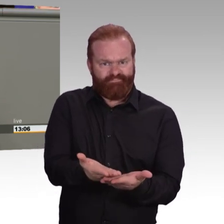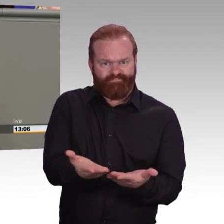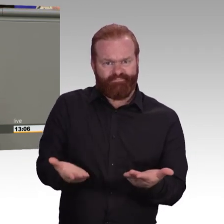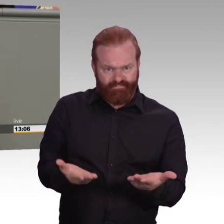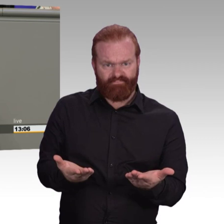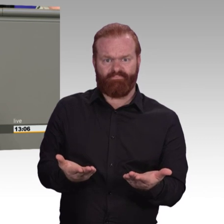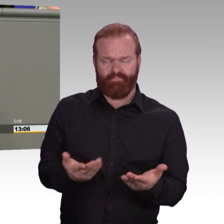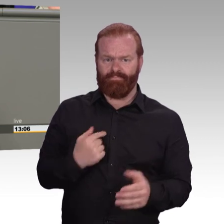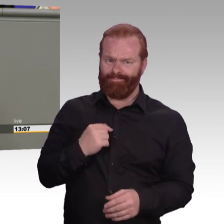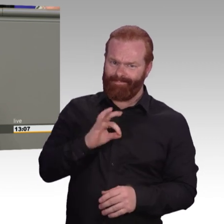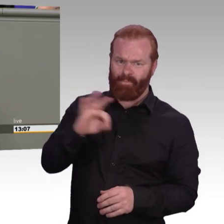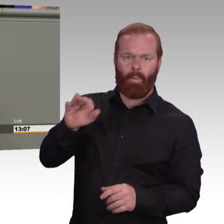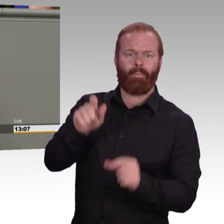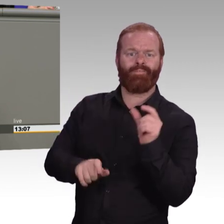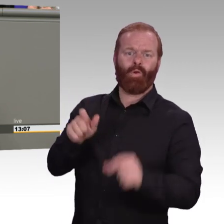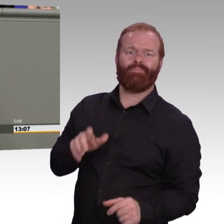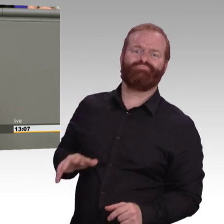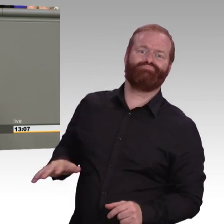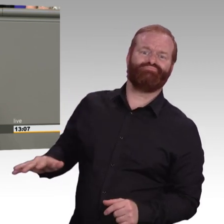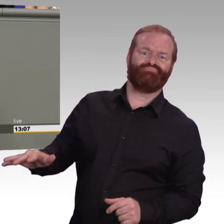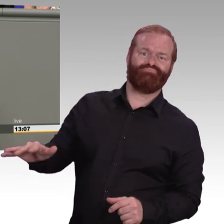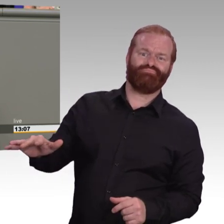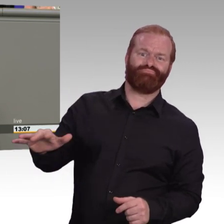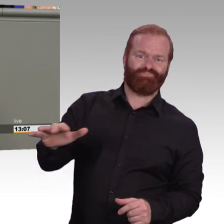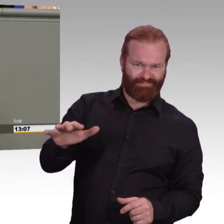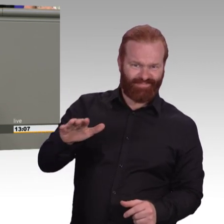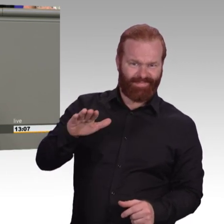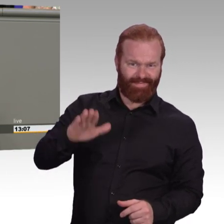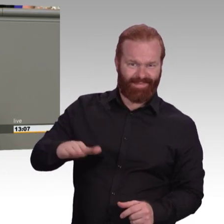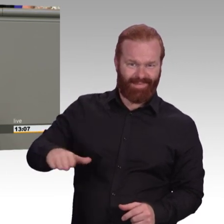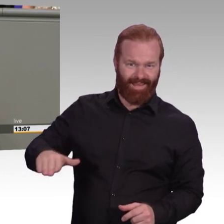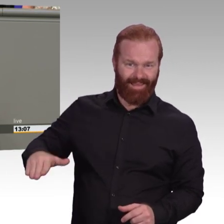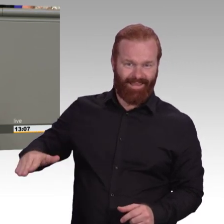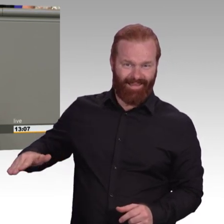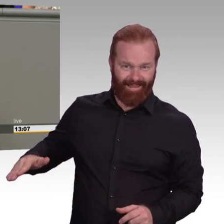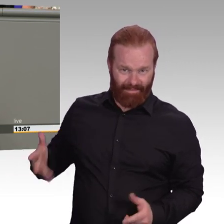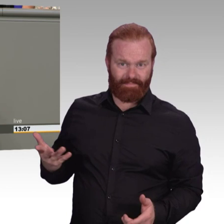von vielen Kolleginnen und Kollegen aus den Bundesländern und auch aus Fraktionen hier im Hause,